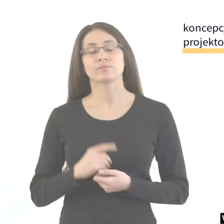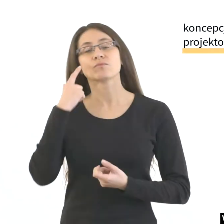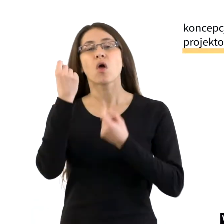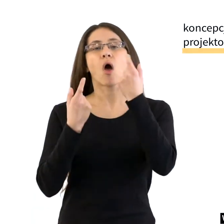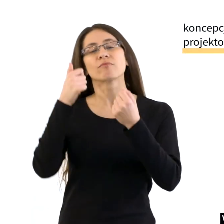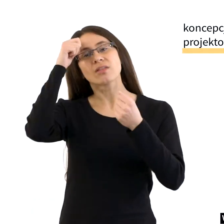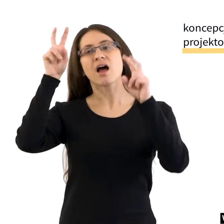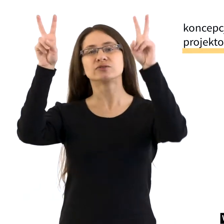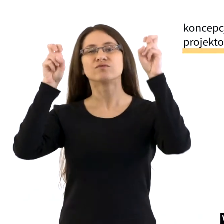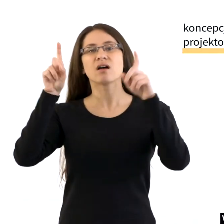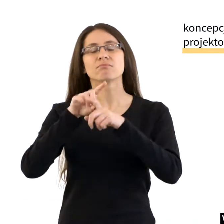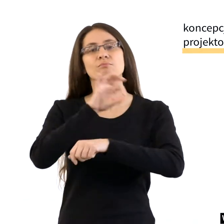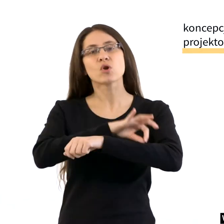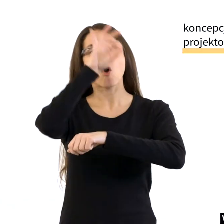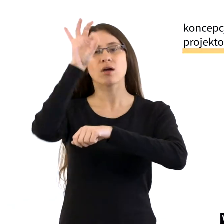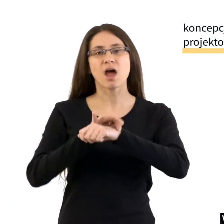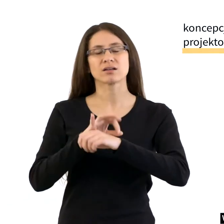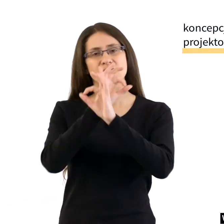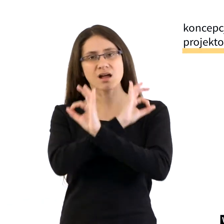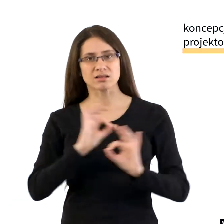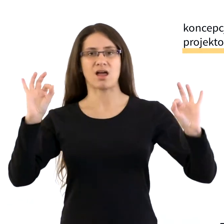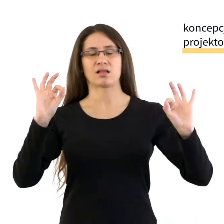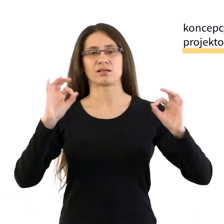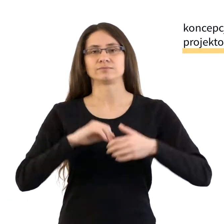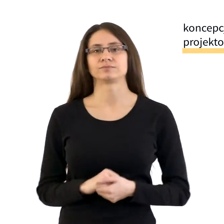Koncepcja uniwersalnego projektowania